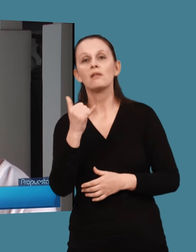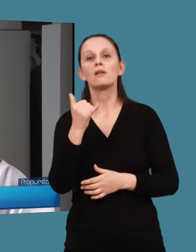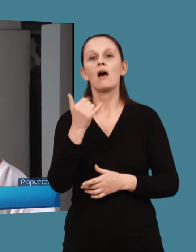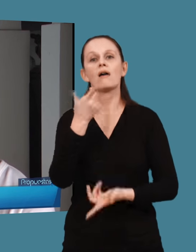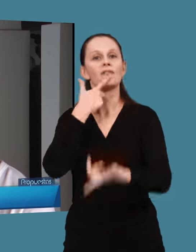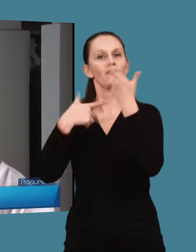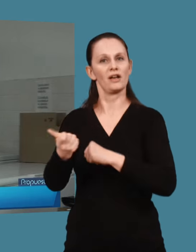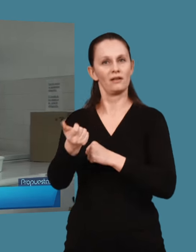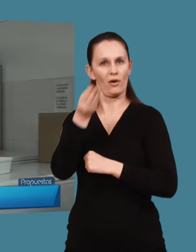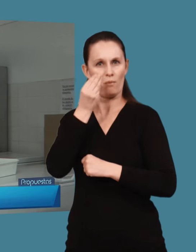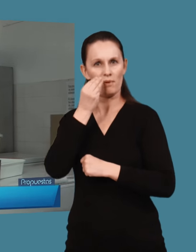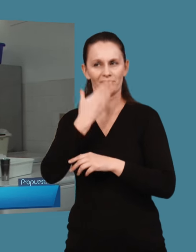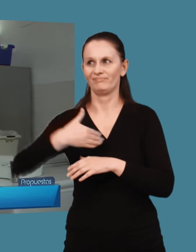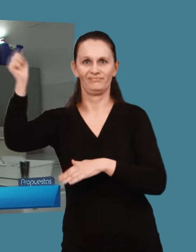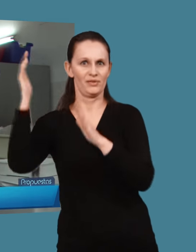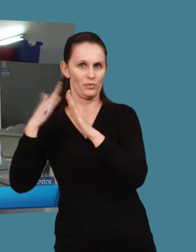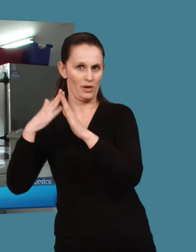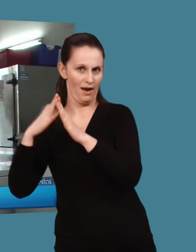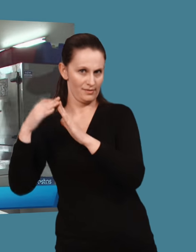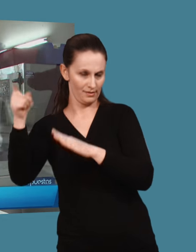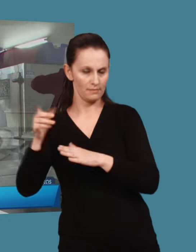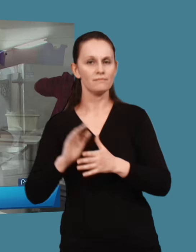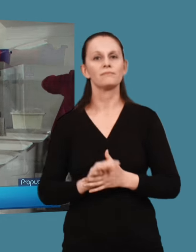se vende ya para llevarlo a la casa, lo que llamamos vianda.